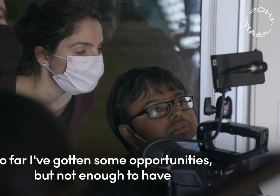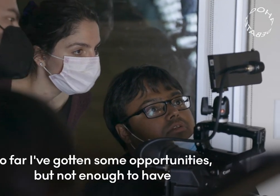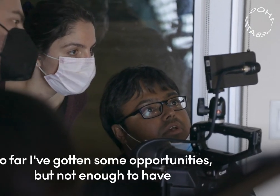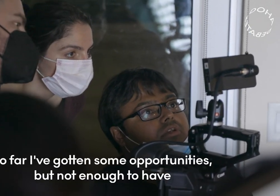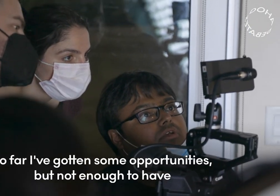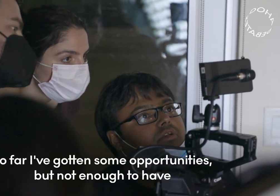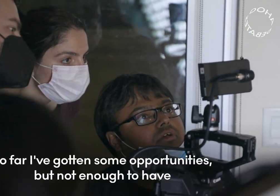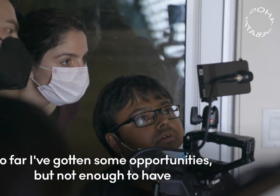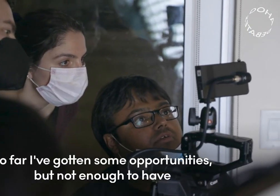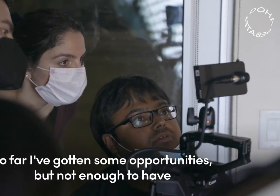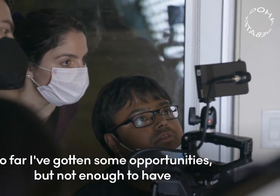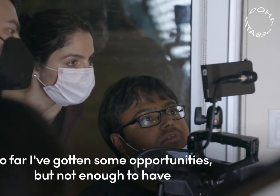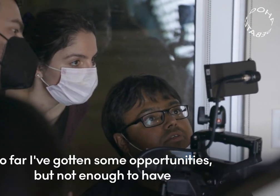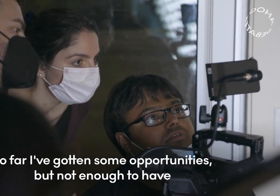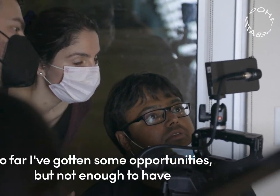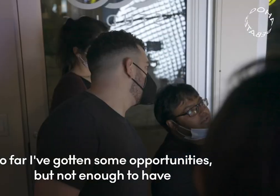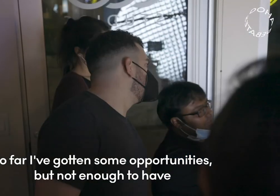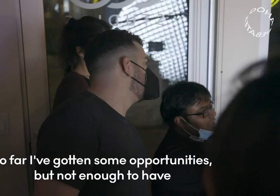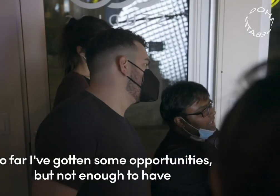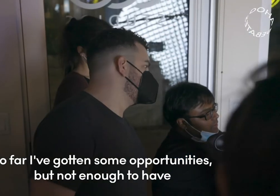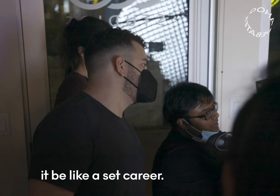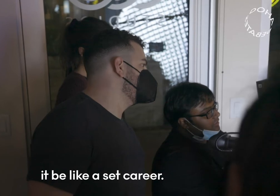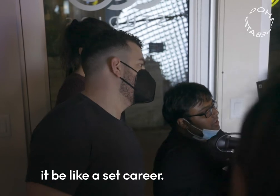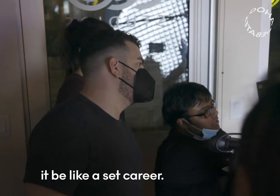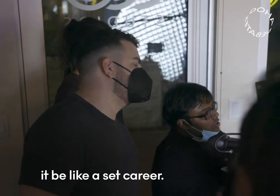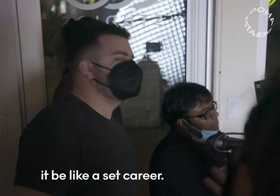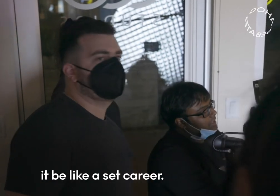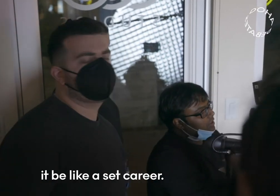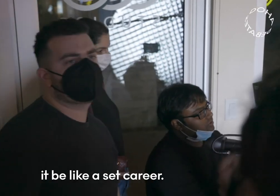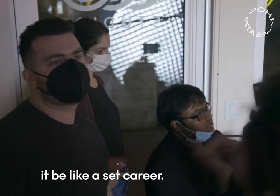حتى الآن، حظيت ببعض الفرص، لكن ليس بما يكفي لأجعلها أشبه بمهنة في موقع تصوير.